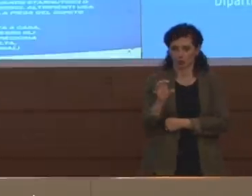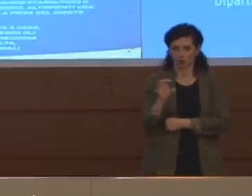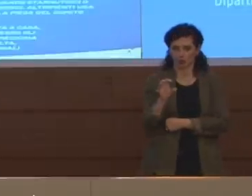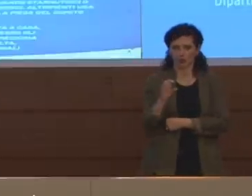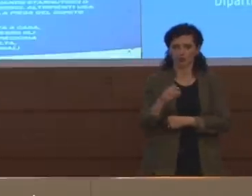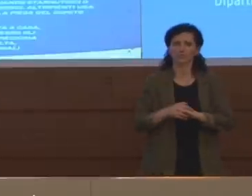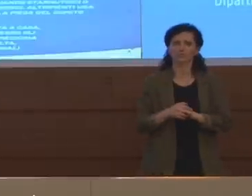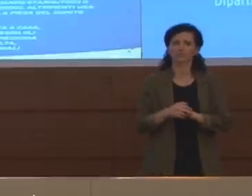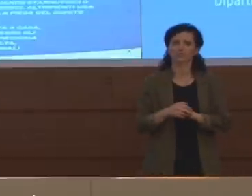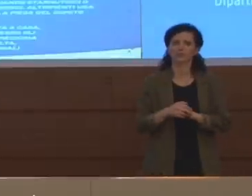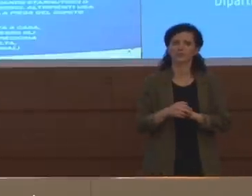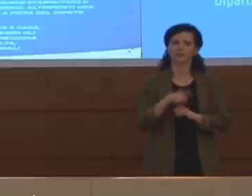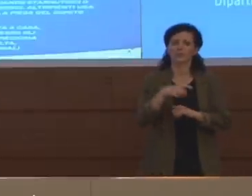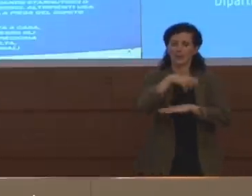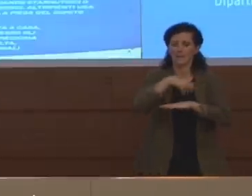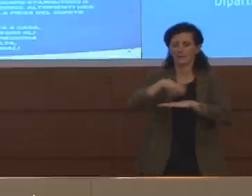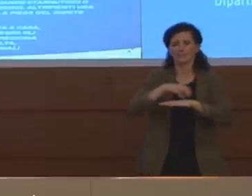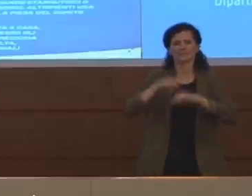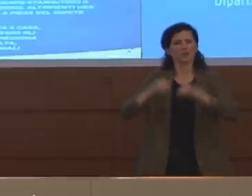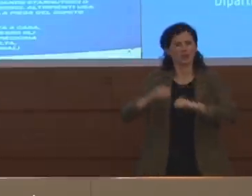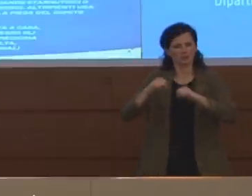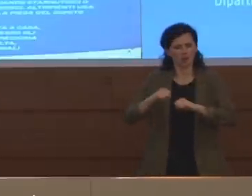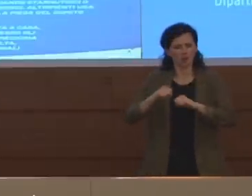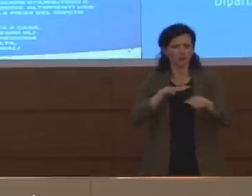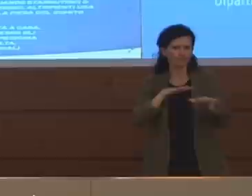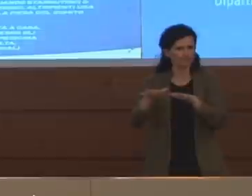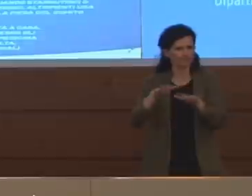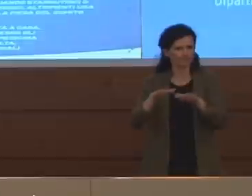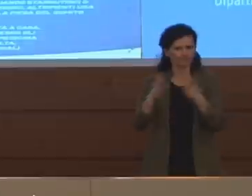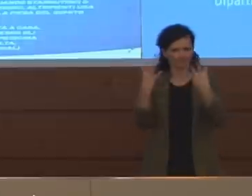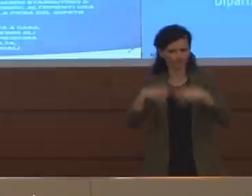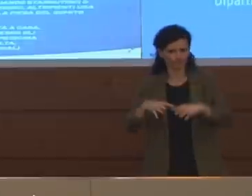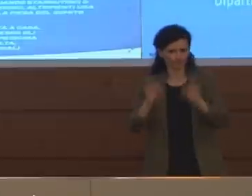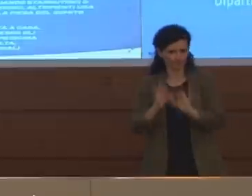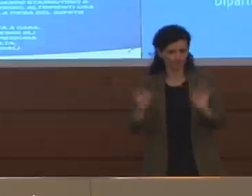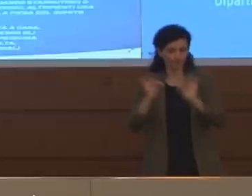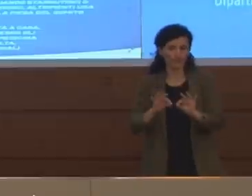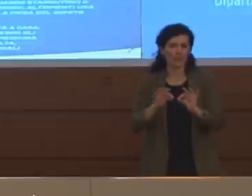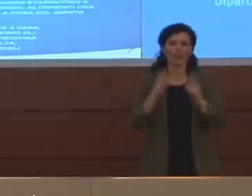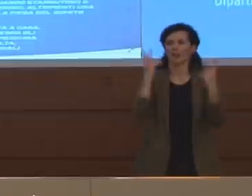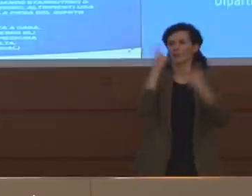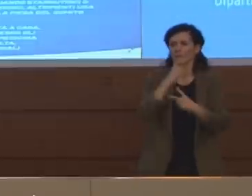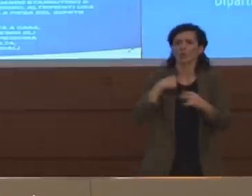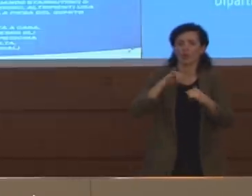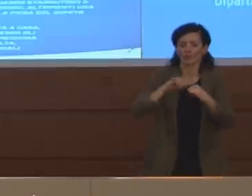parte del Ministero della Salute. Poi i dettagli io non li conosco, perchè